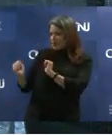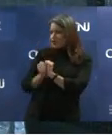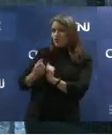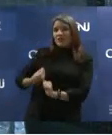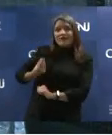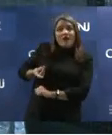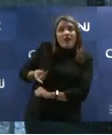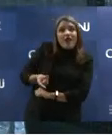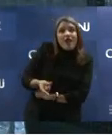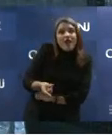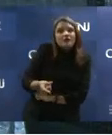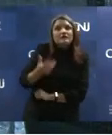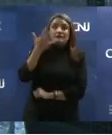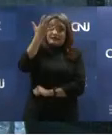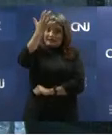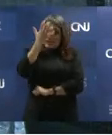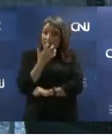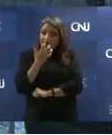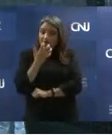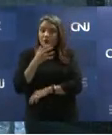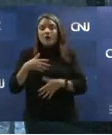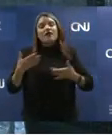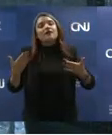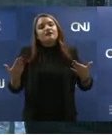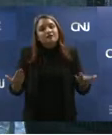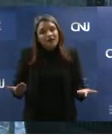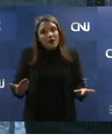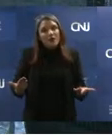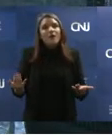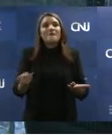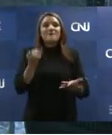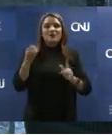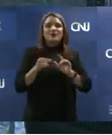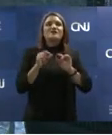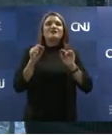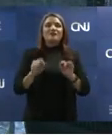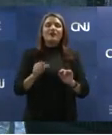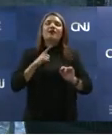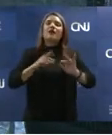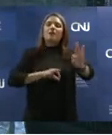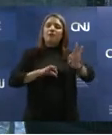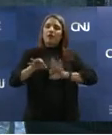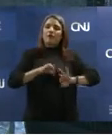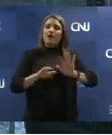e nada melhor do que fazer isso como uma melhor preparação. E é por isso que nós estamos aqui